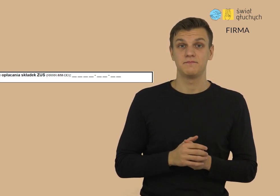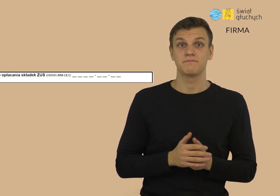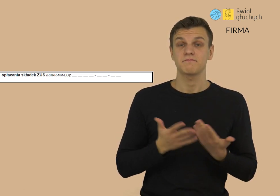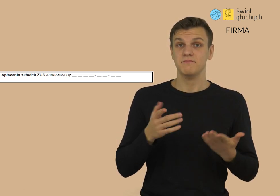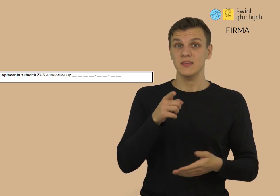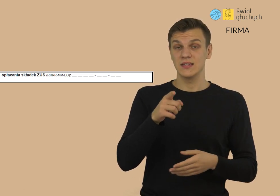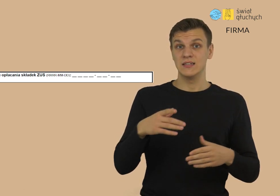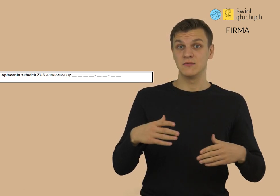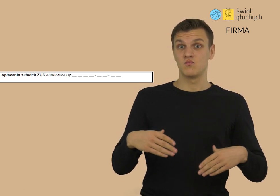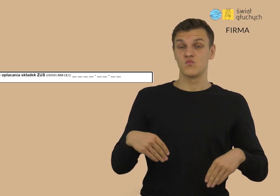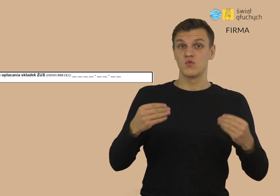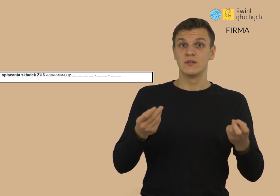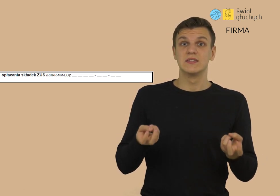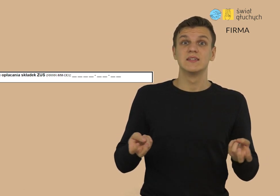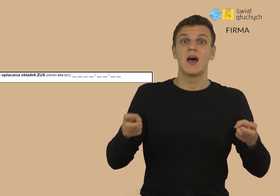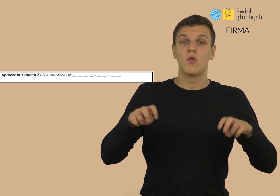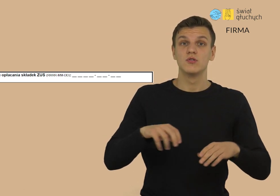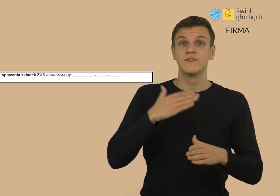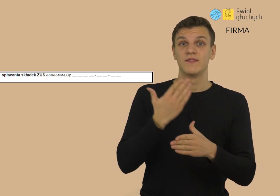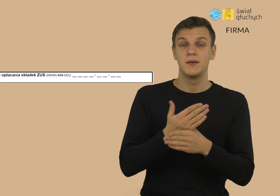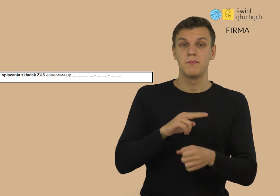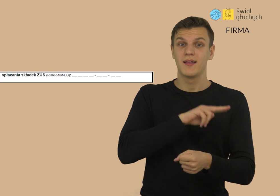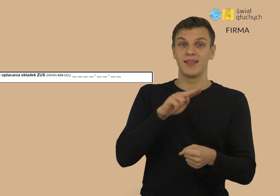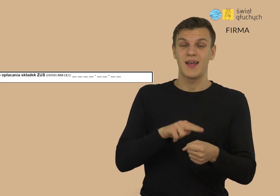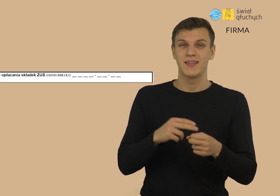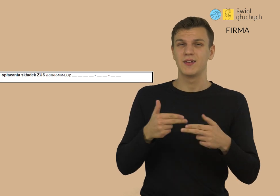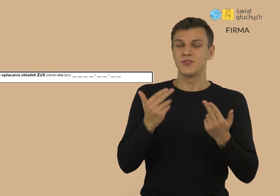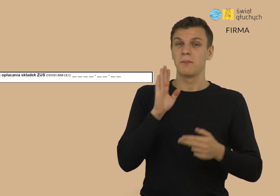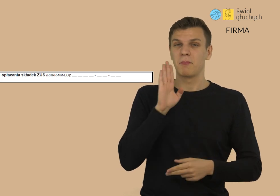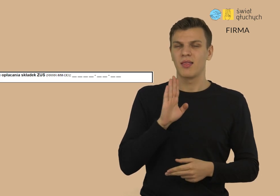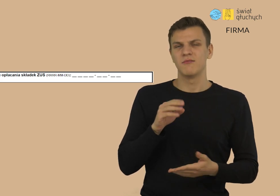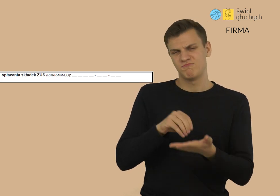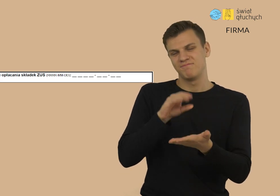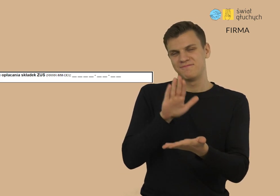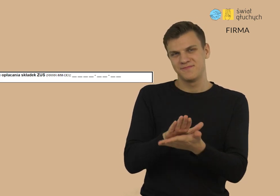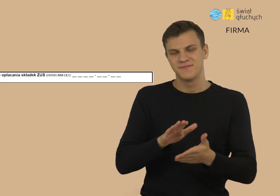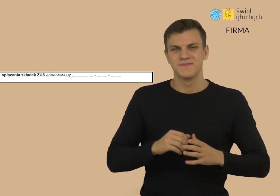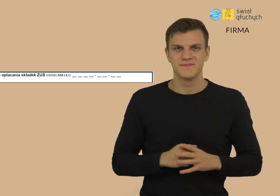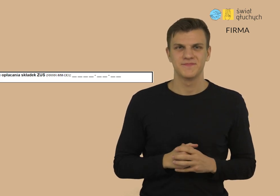Chodzi tu o datę, od kiedy zaczyna się rzeczywiste prowadzenie działalności.